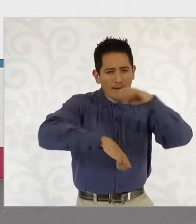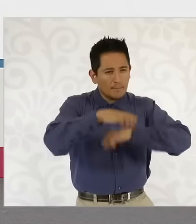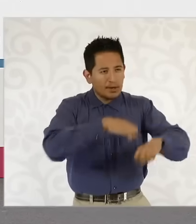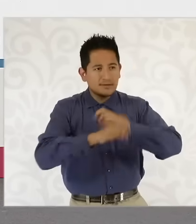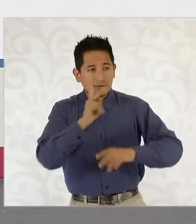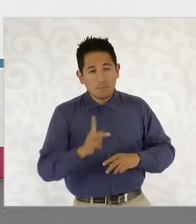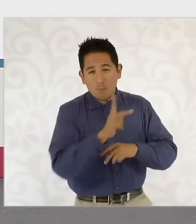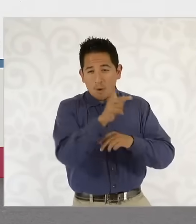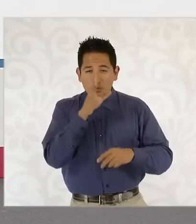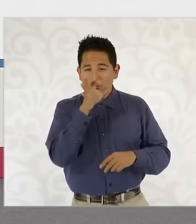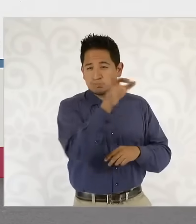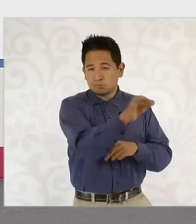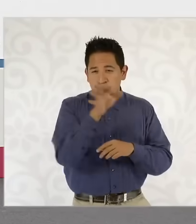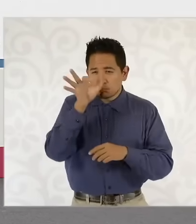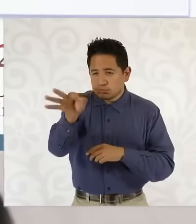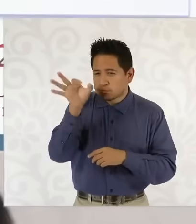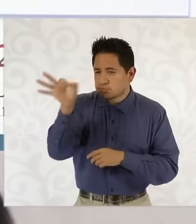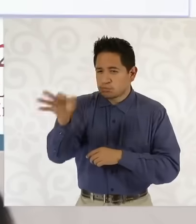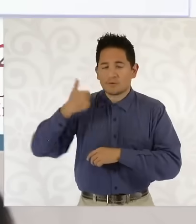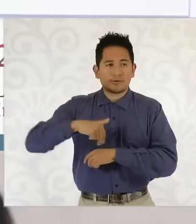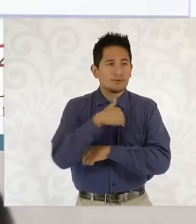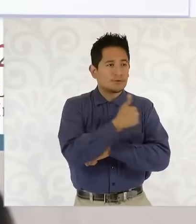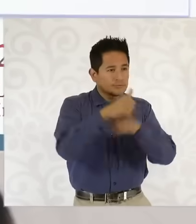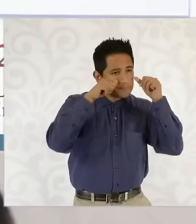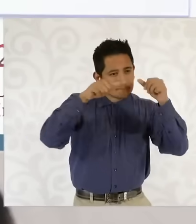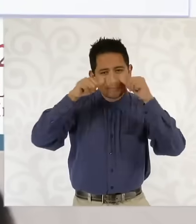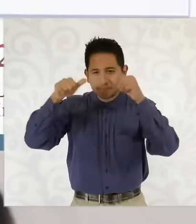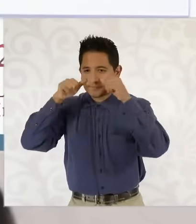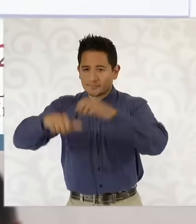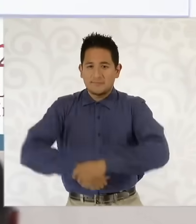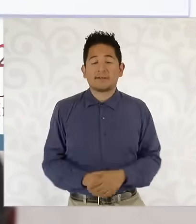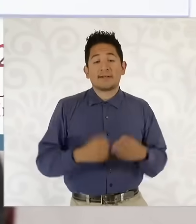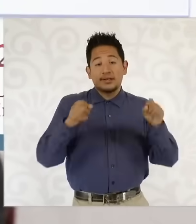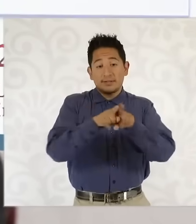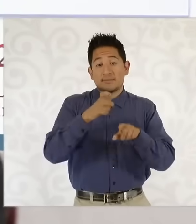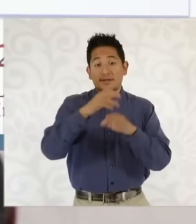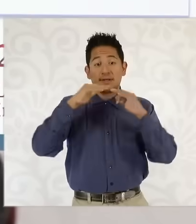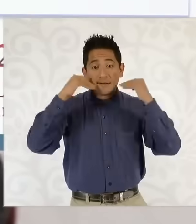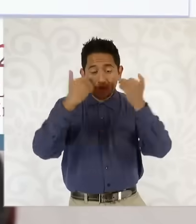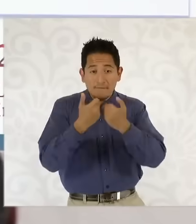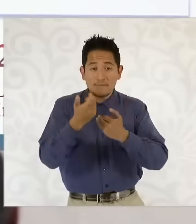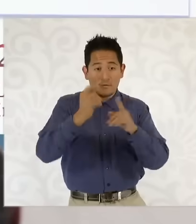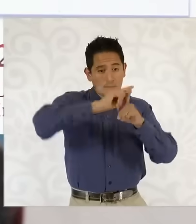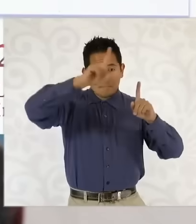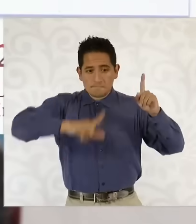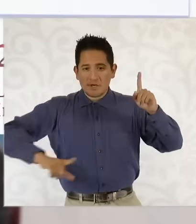eh instalación y planeación. vamos a modernizar y conectar mucho más al país. Y hablando del el